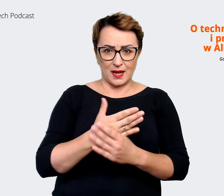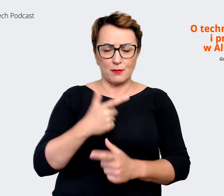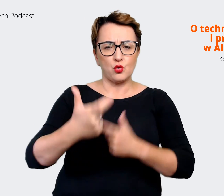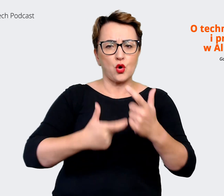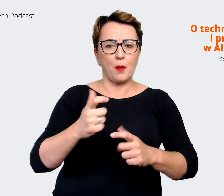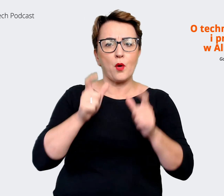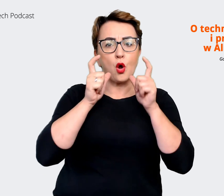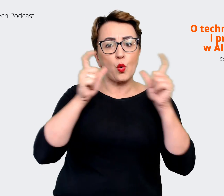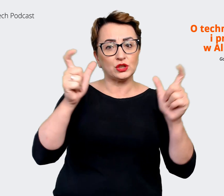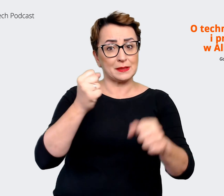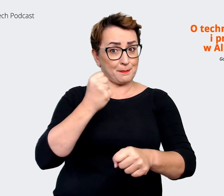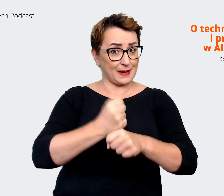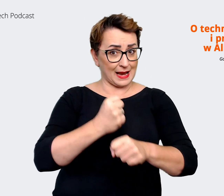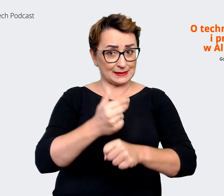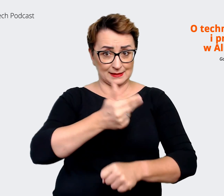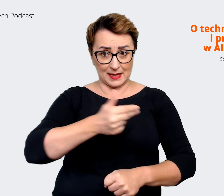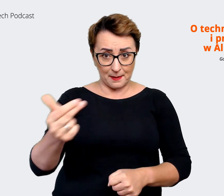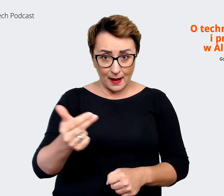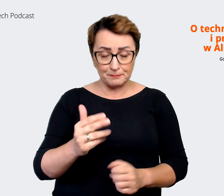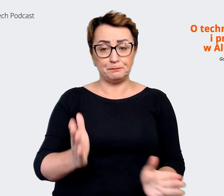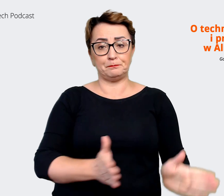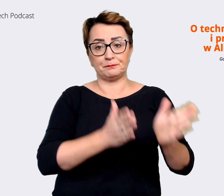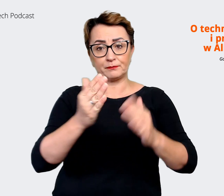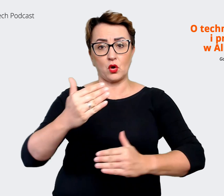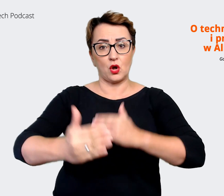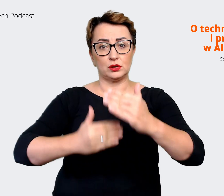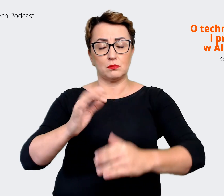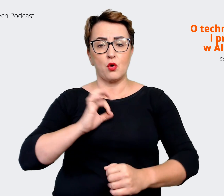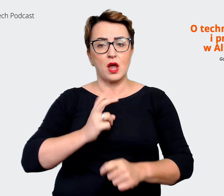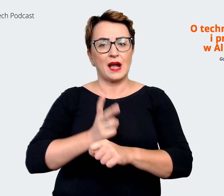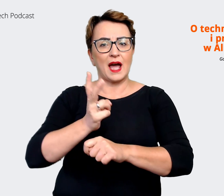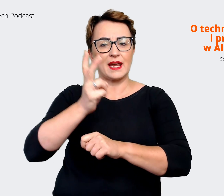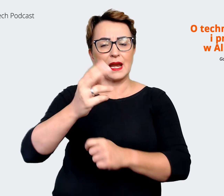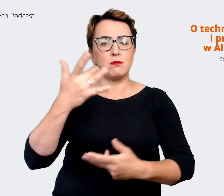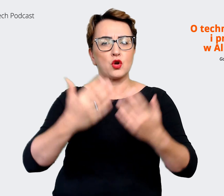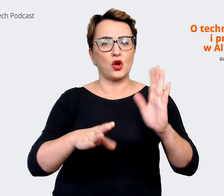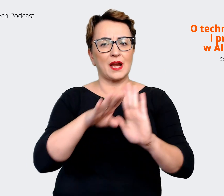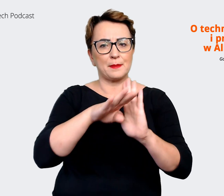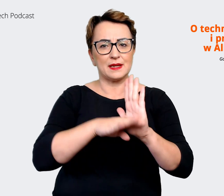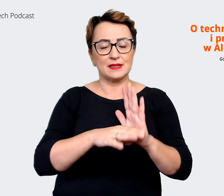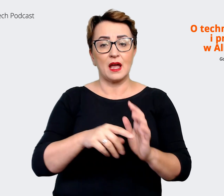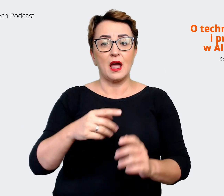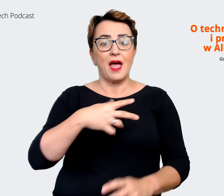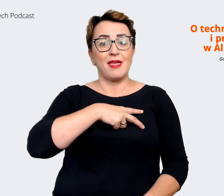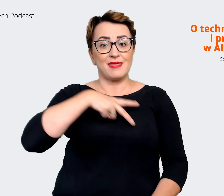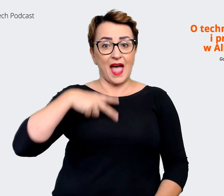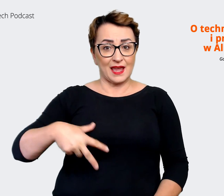ogłoszenia o pracę. Następnie kontynuowałem karierę programistyczną w duńskiej firmie,